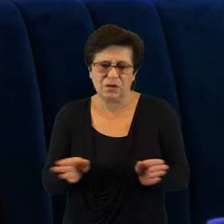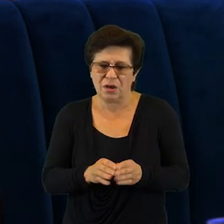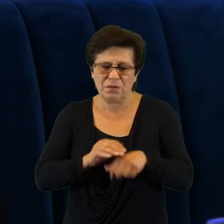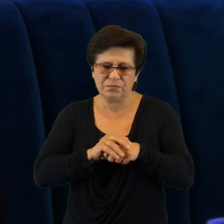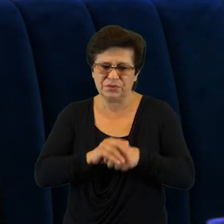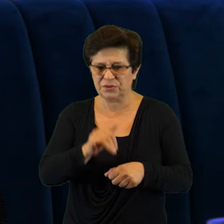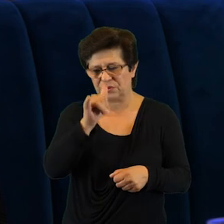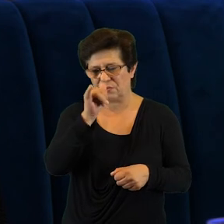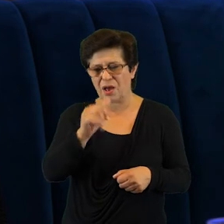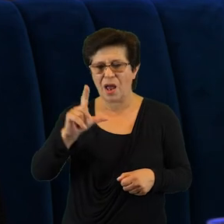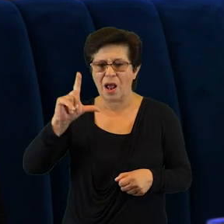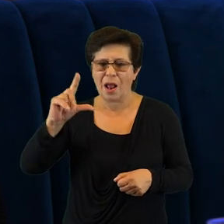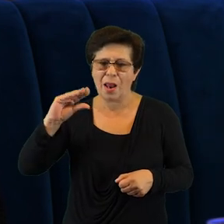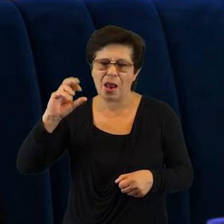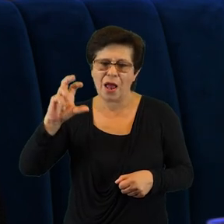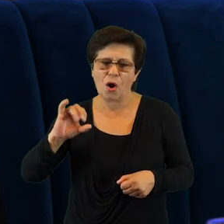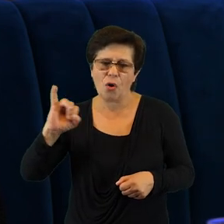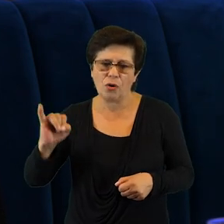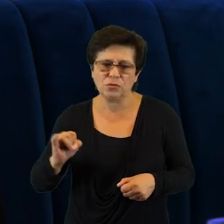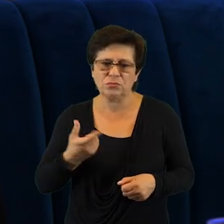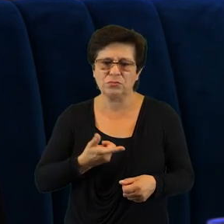Lechoń popełni samobójstwo